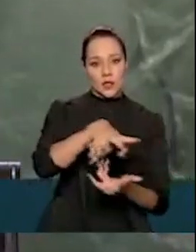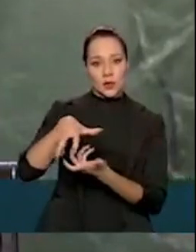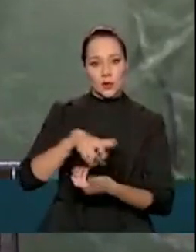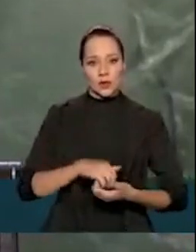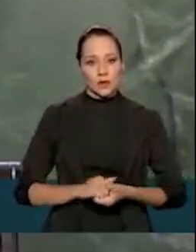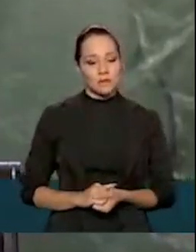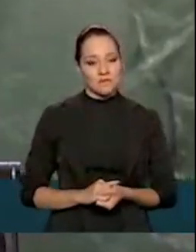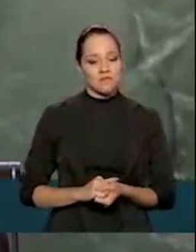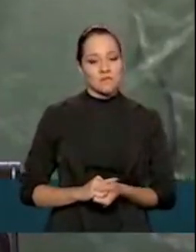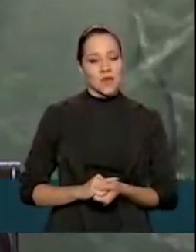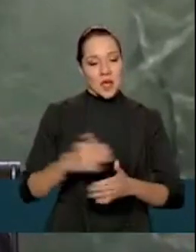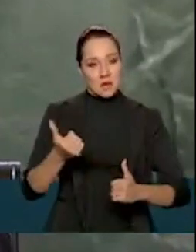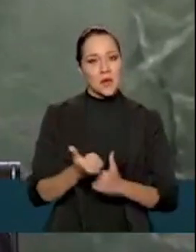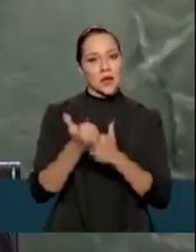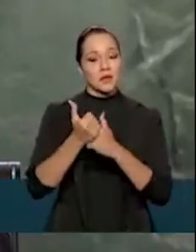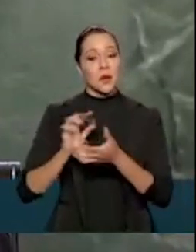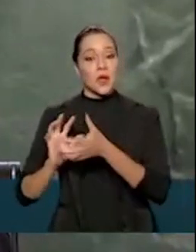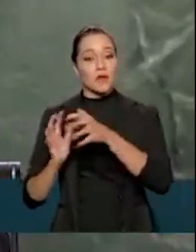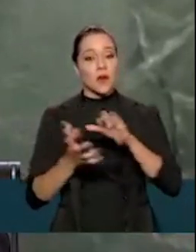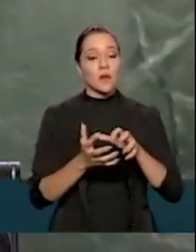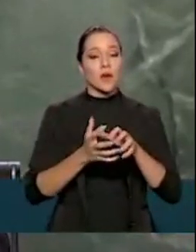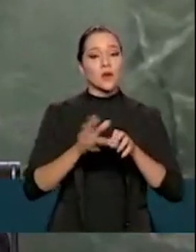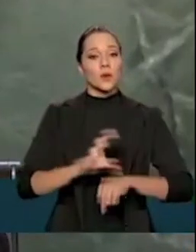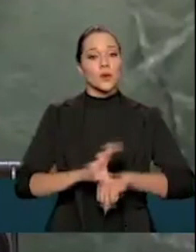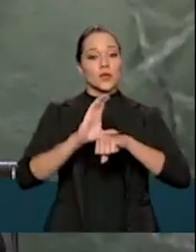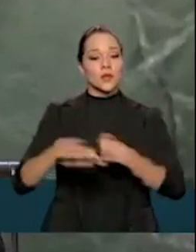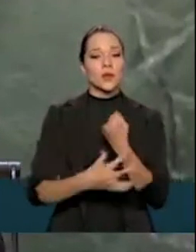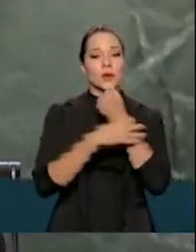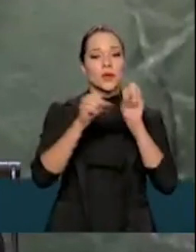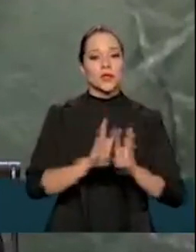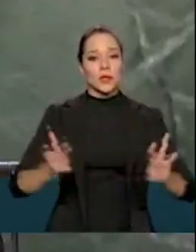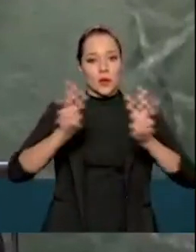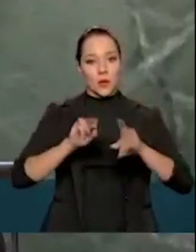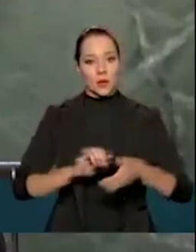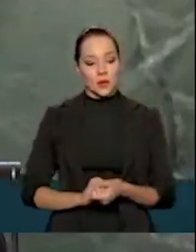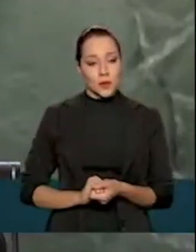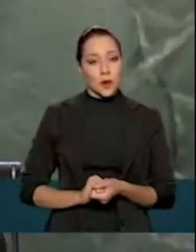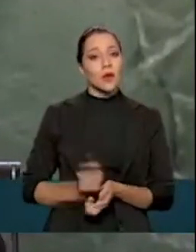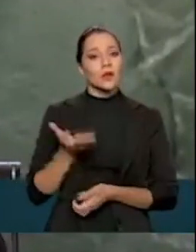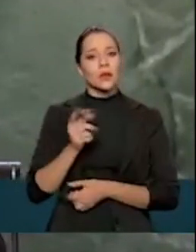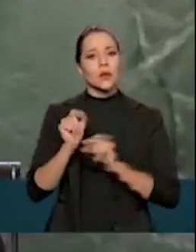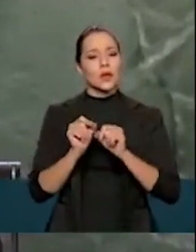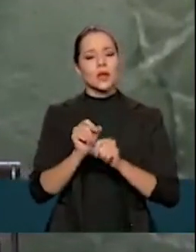o apoiamos uma reforma do Conselho de Segurança da ONU onde buscamos um assento permanente